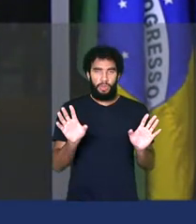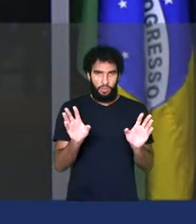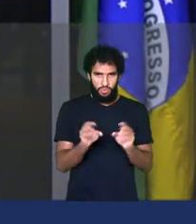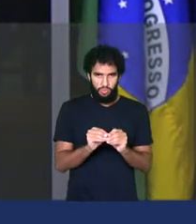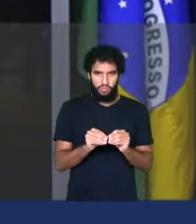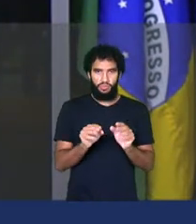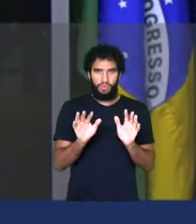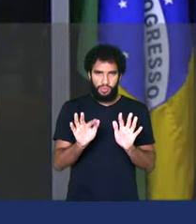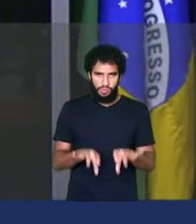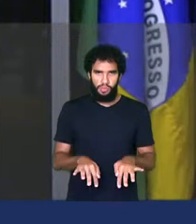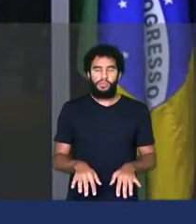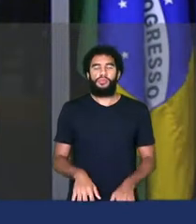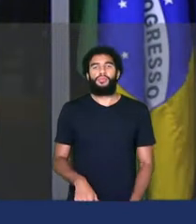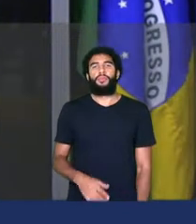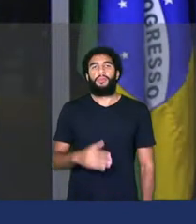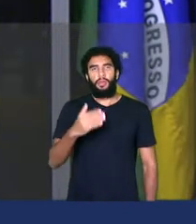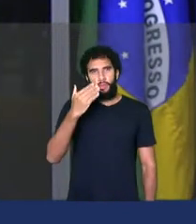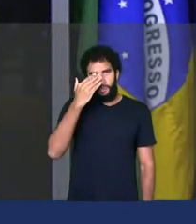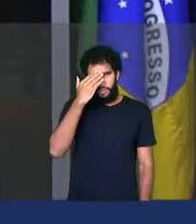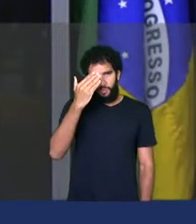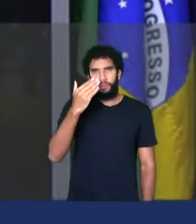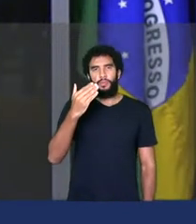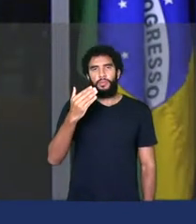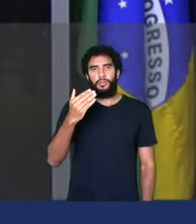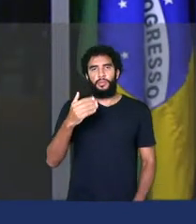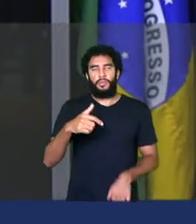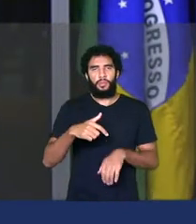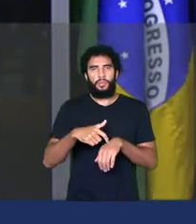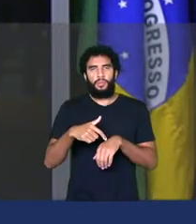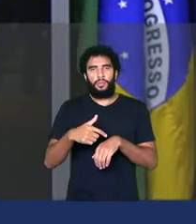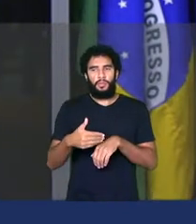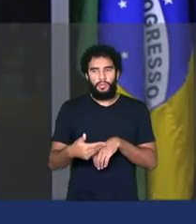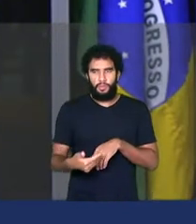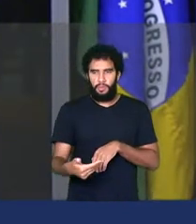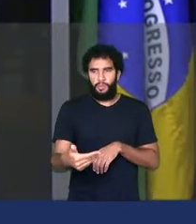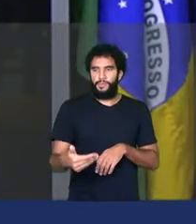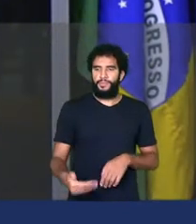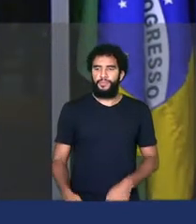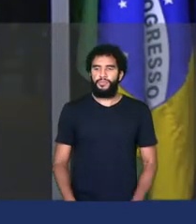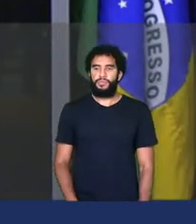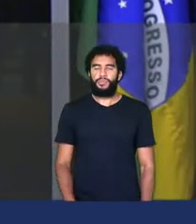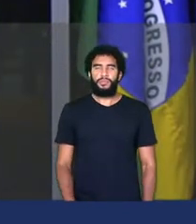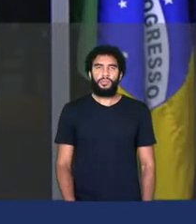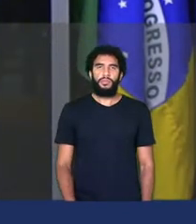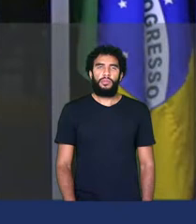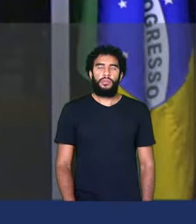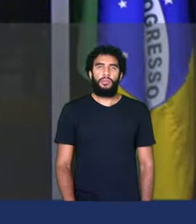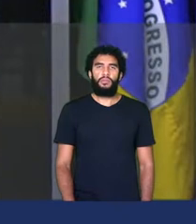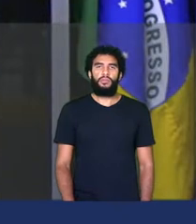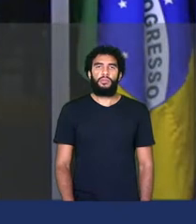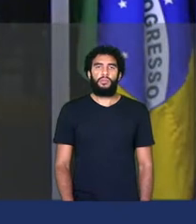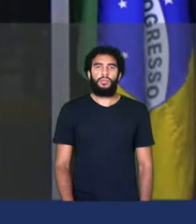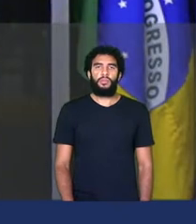CAMPAINHA] E PARA ENCERRAR, PRESIDENTE CÉLIO MOURA, OBRIGADO POR ESSE ALONGAMENTO DO MEU PRAZO AQUI. PRESIDENTE JAIR BOLSONARO ESTÁ VIVENDO